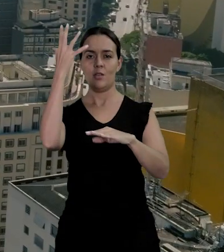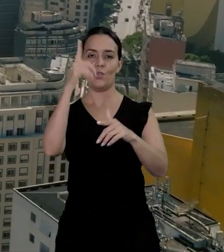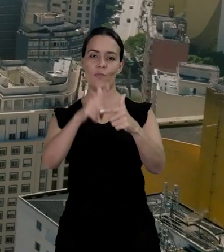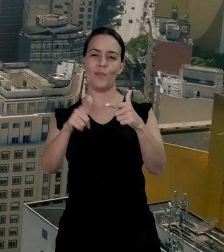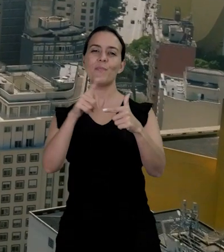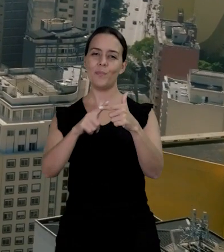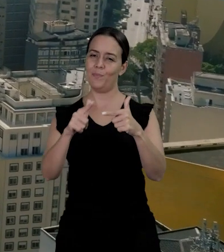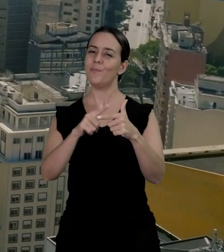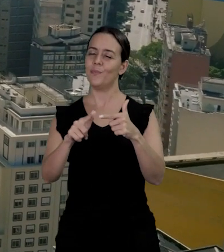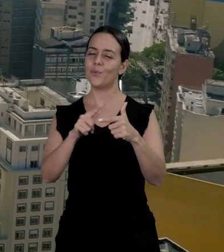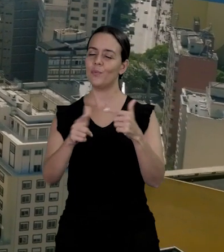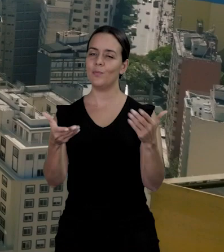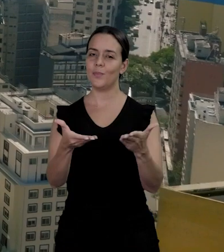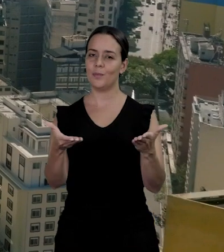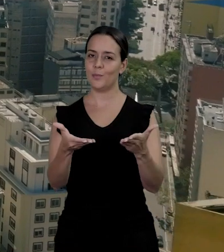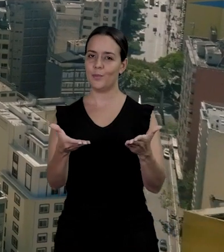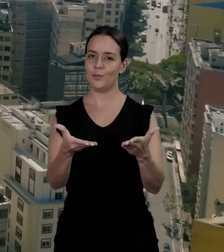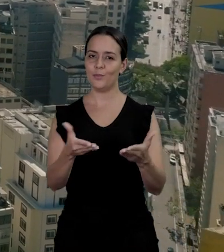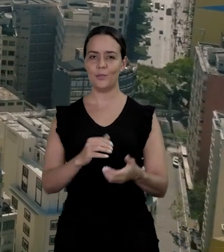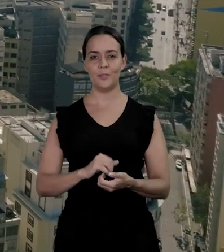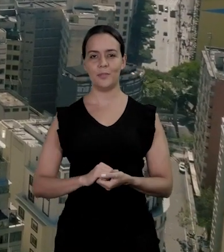deste grave problema que temos hoje em dia.